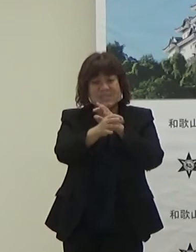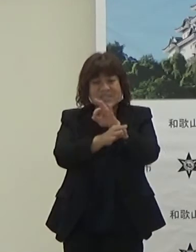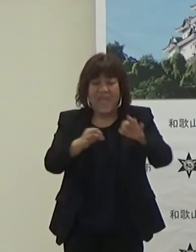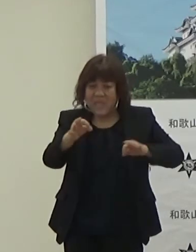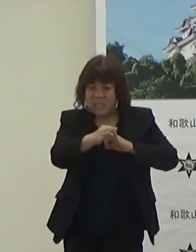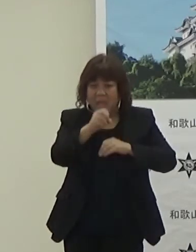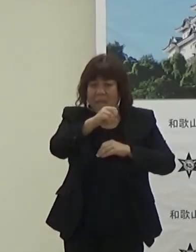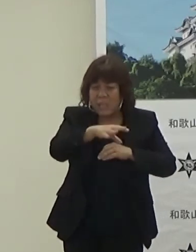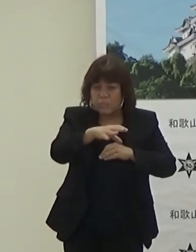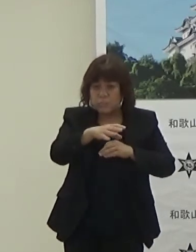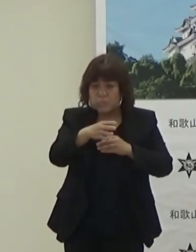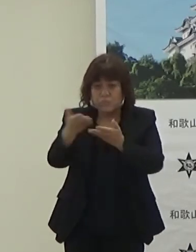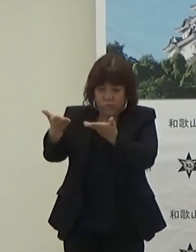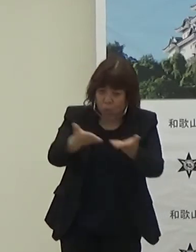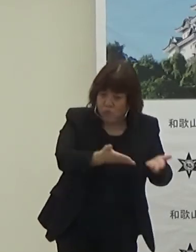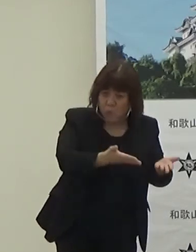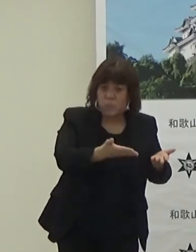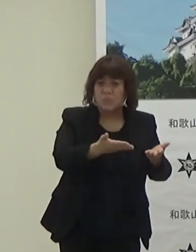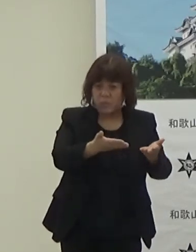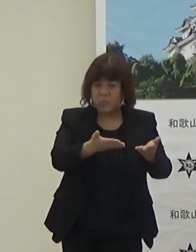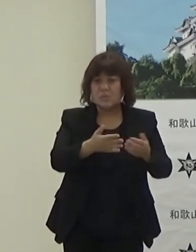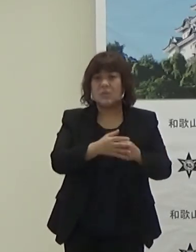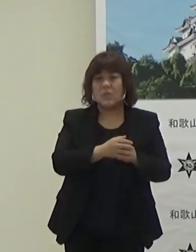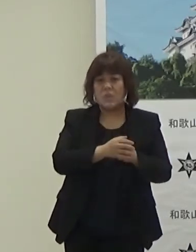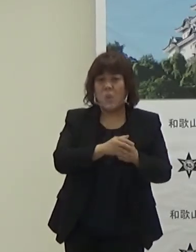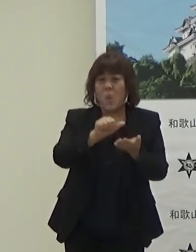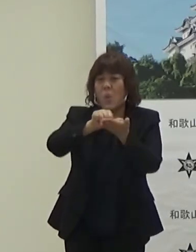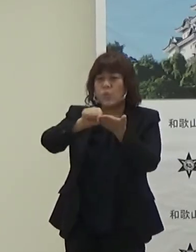難民を受け入れますということを登録 させていただきました